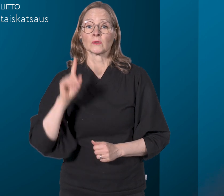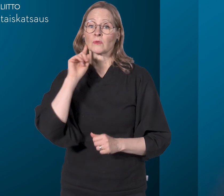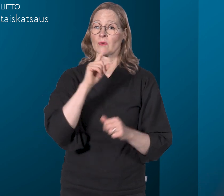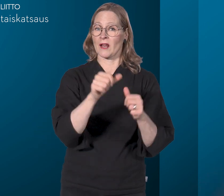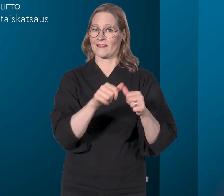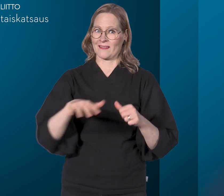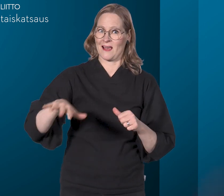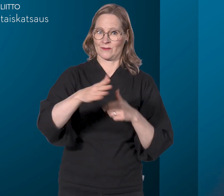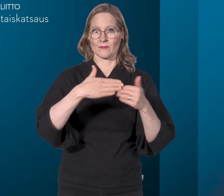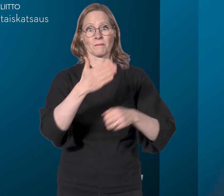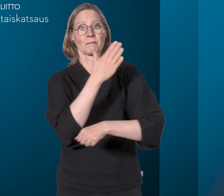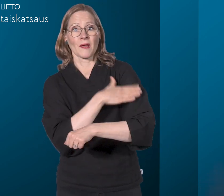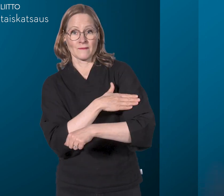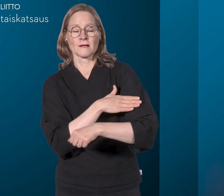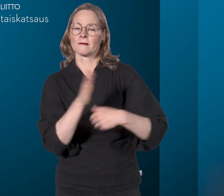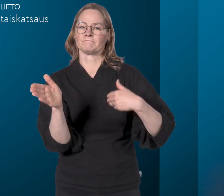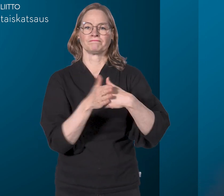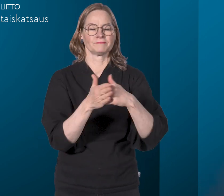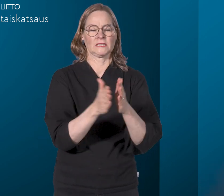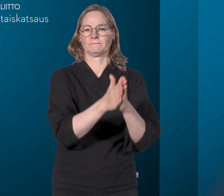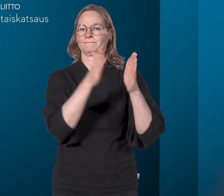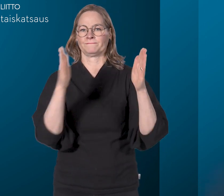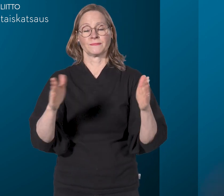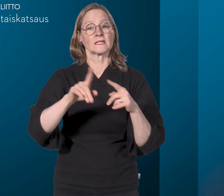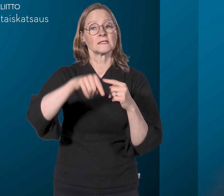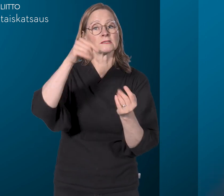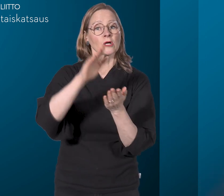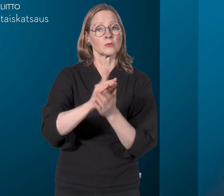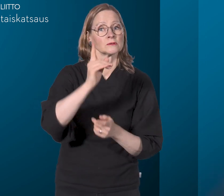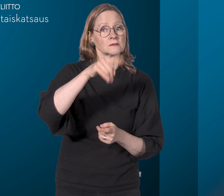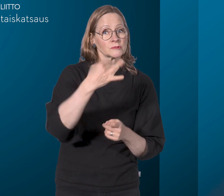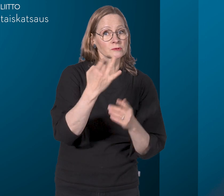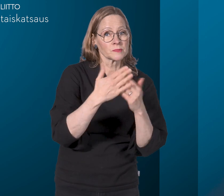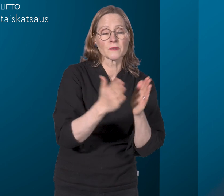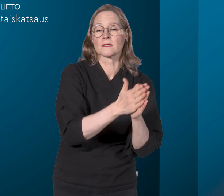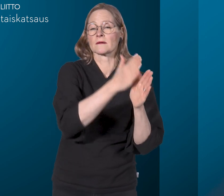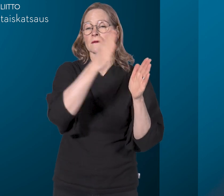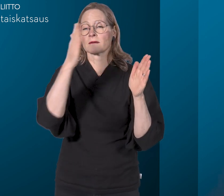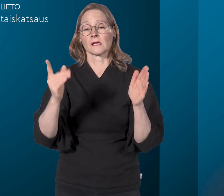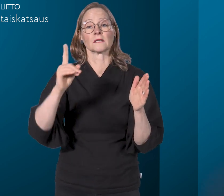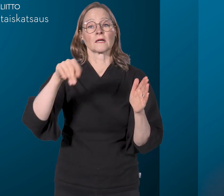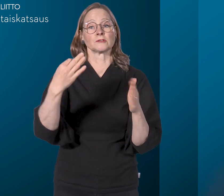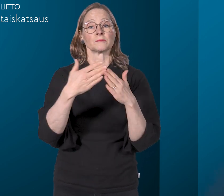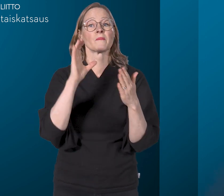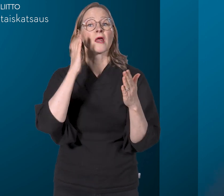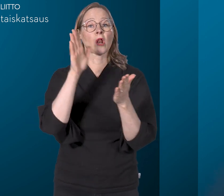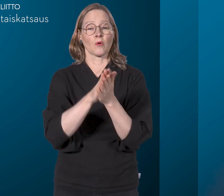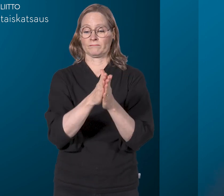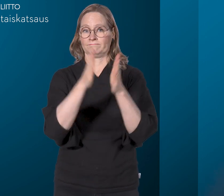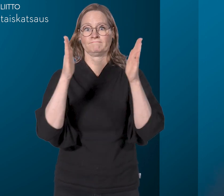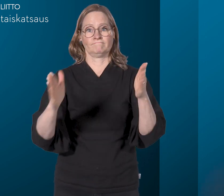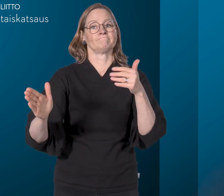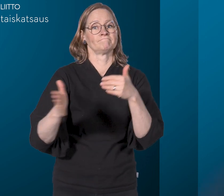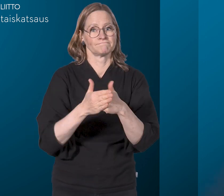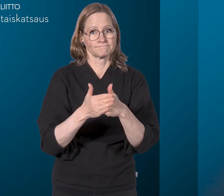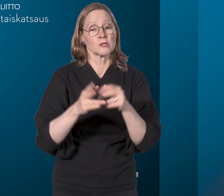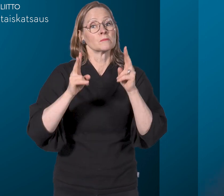Kuurojen Liiton aluetyön palvelu on kiinni 17.6.−18.8. välisellä ajalla, -